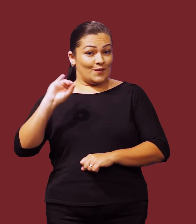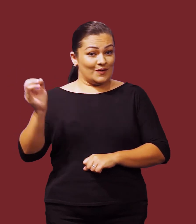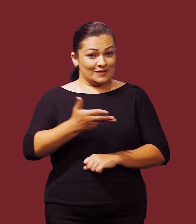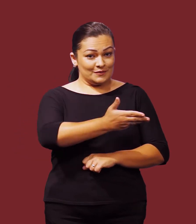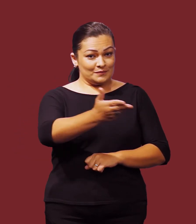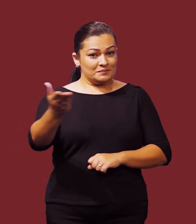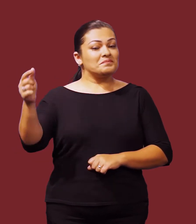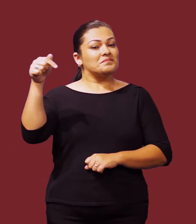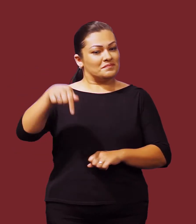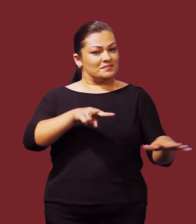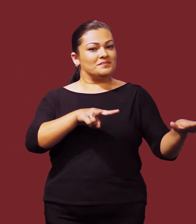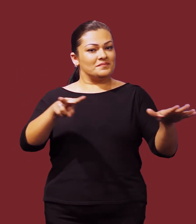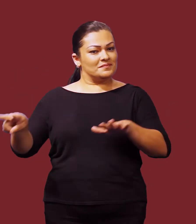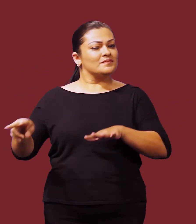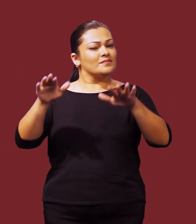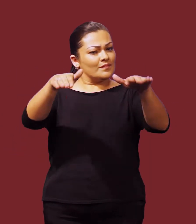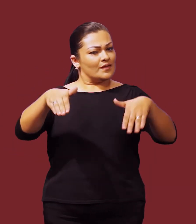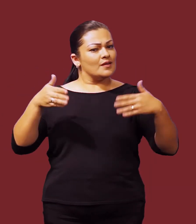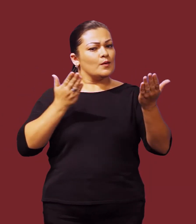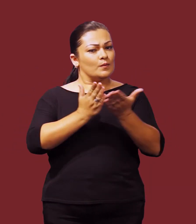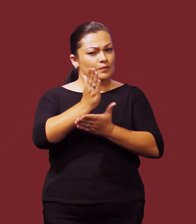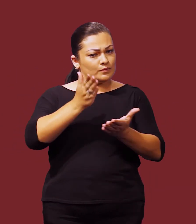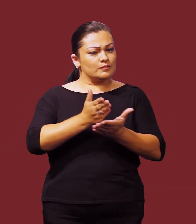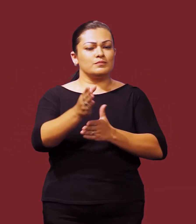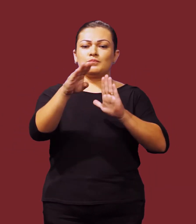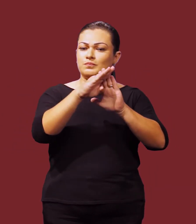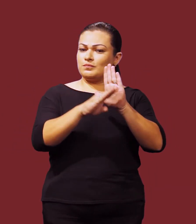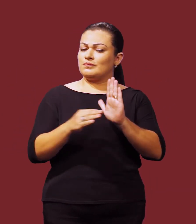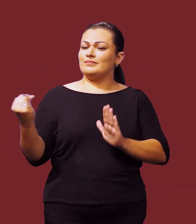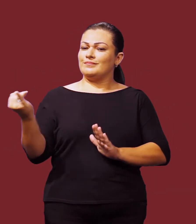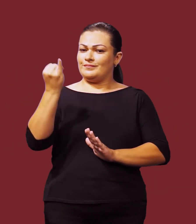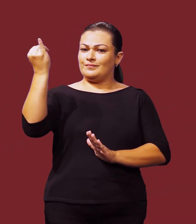Oi pessoal! Nessa semana o Plenário aprovou propostas importantes.